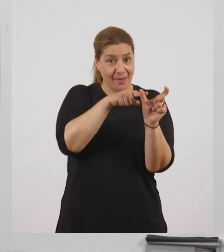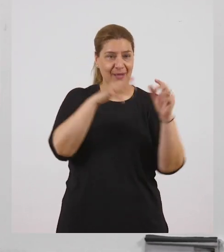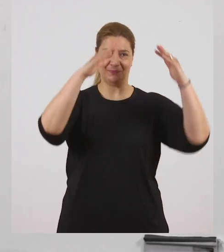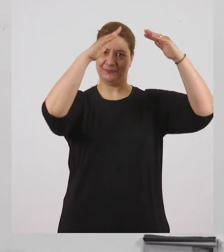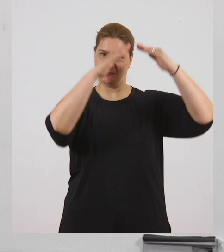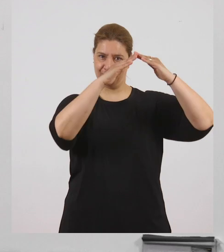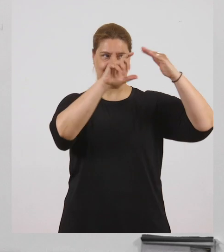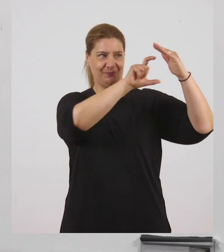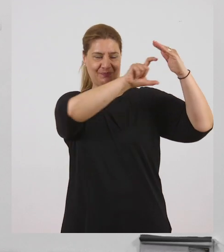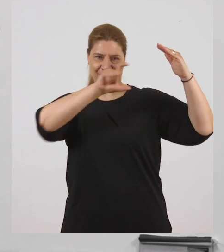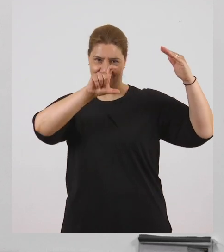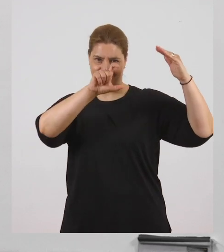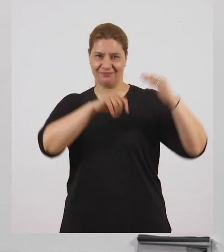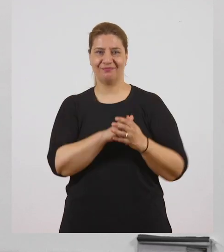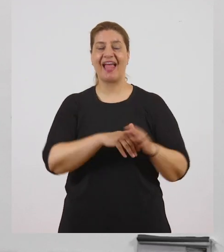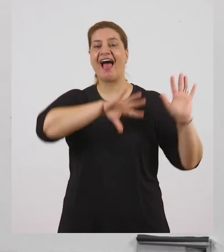Ξεκινάμε από τη θάλασσα.